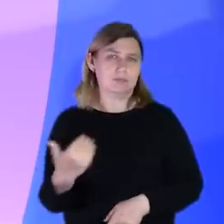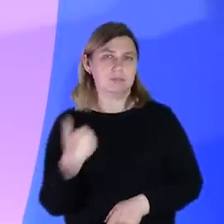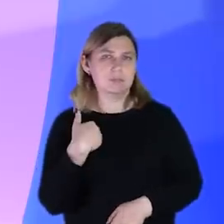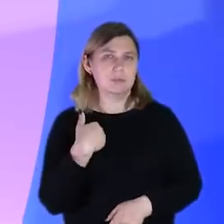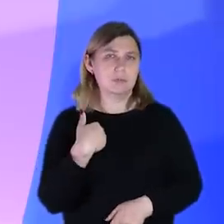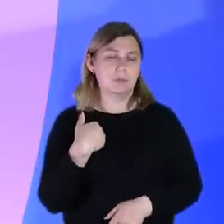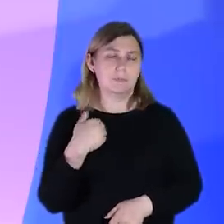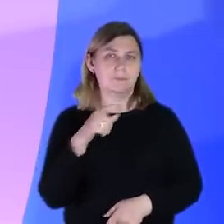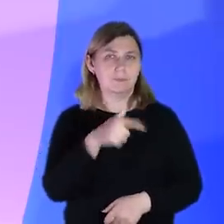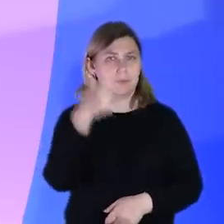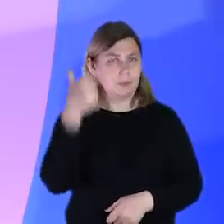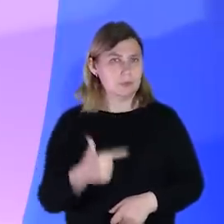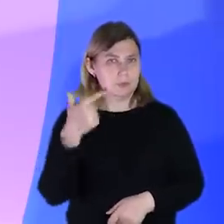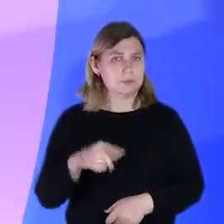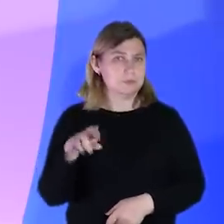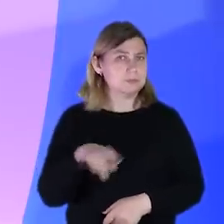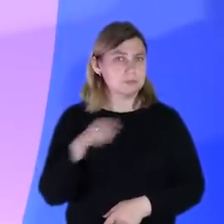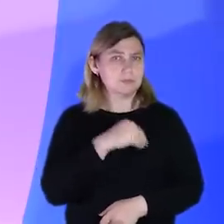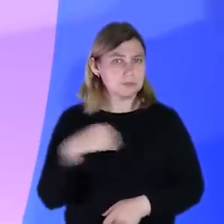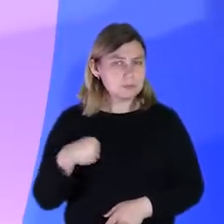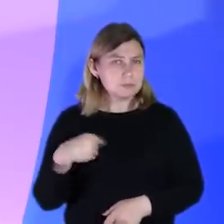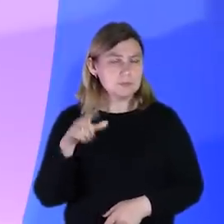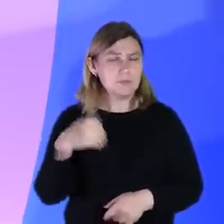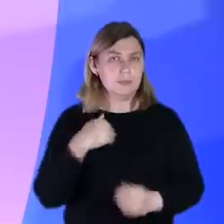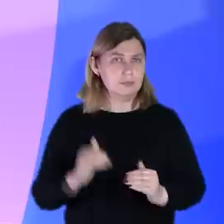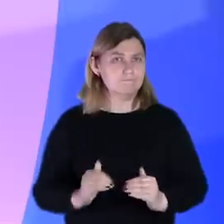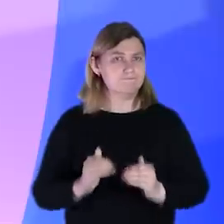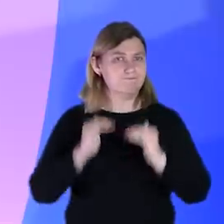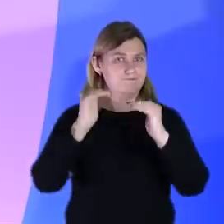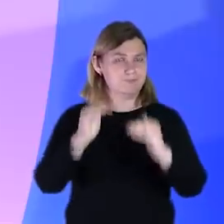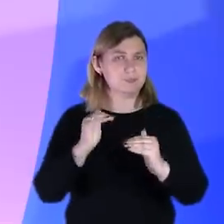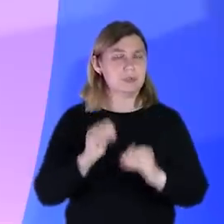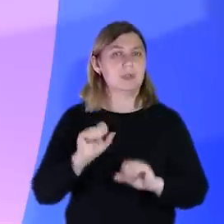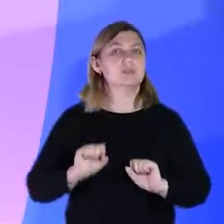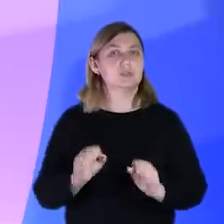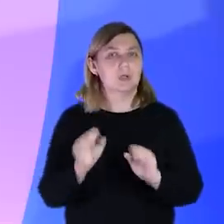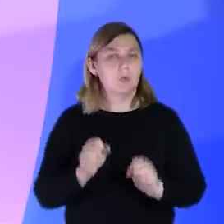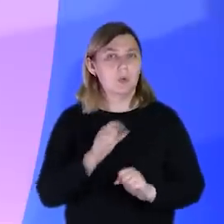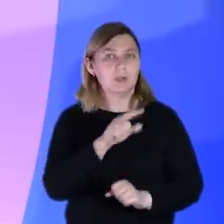Rzeczypospolitej się nawarstwiał i narastał m.in. pod wpływem działań wywiadowczych ze